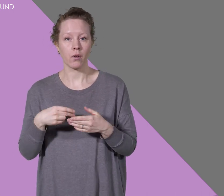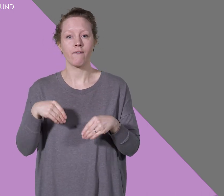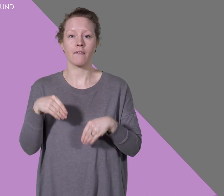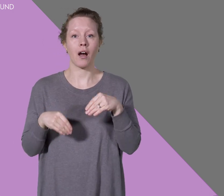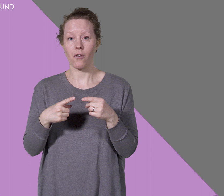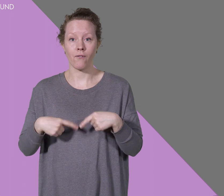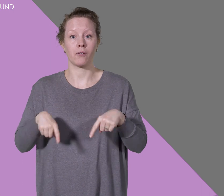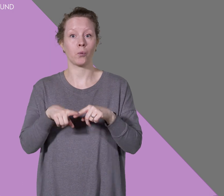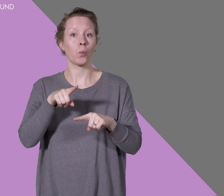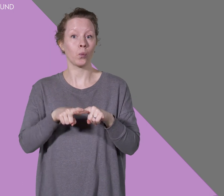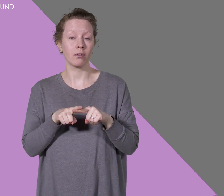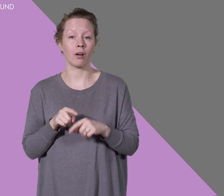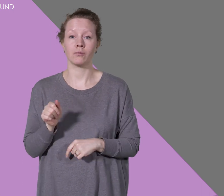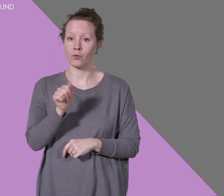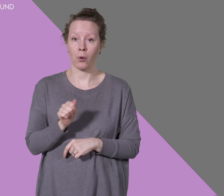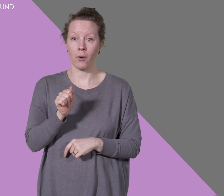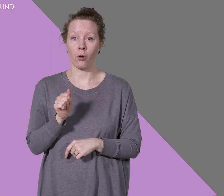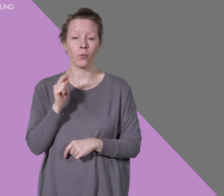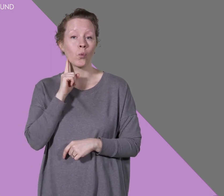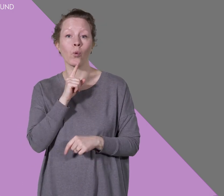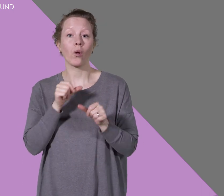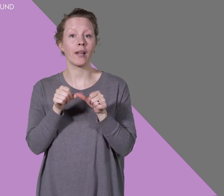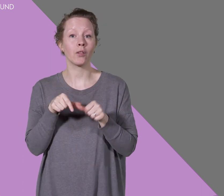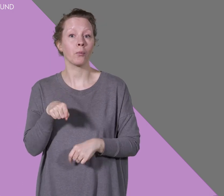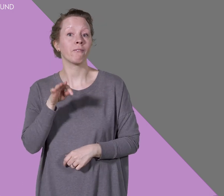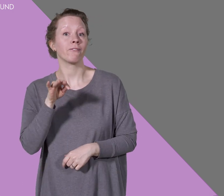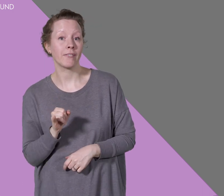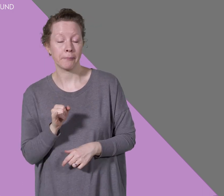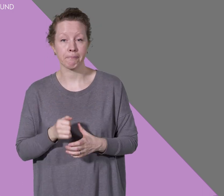vaalivaliokunta@kuurojenliitto.fi.